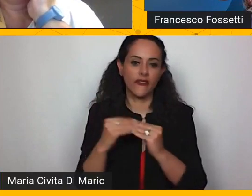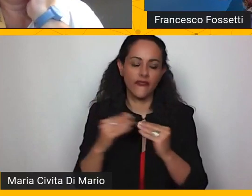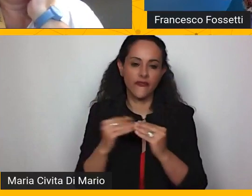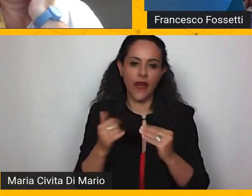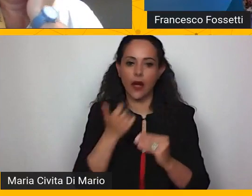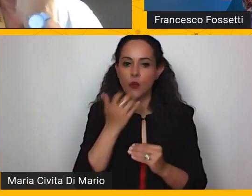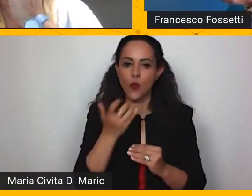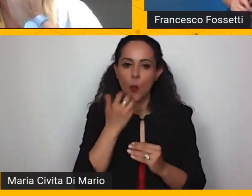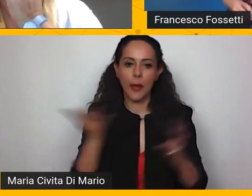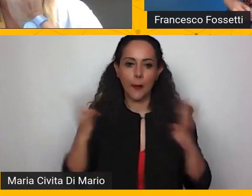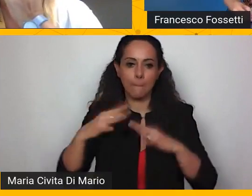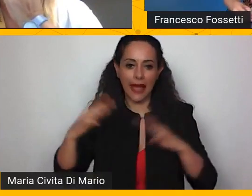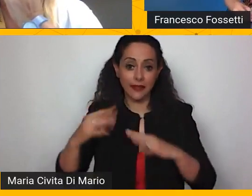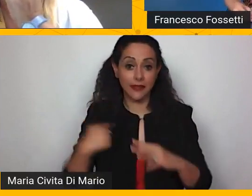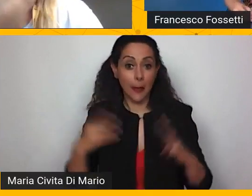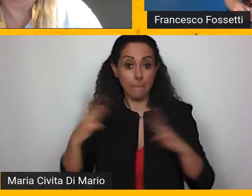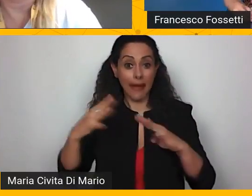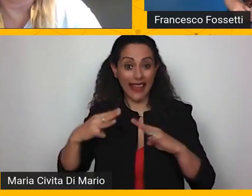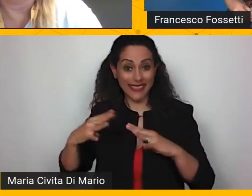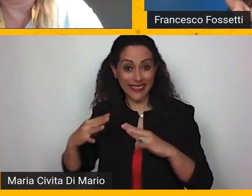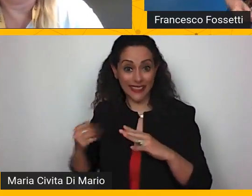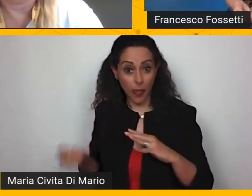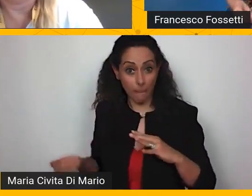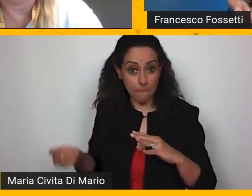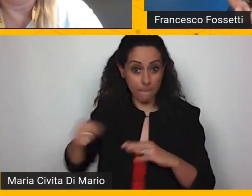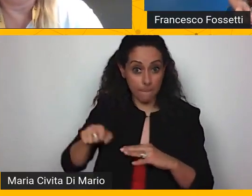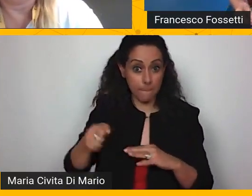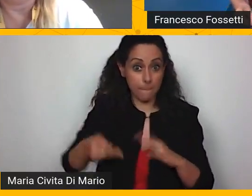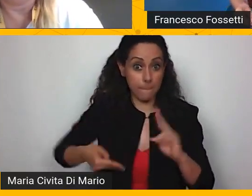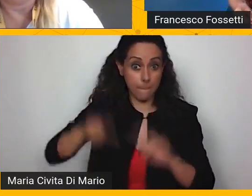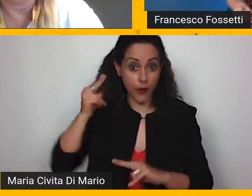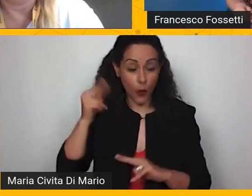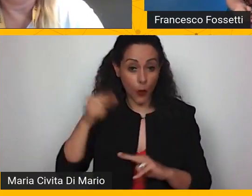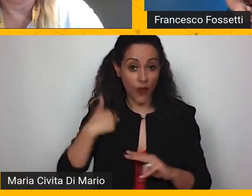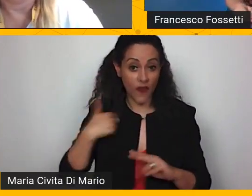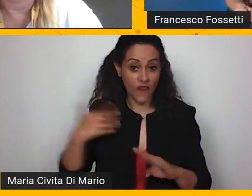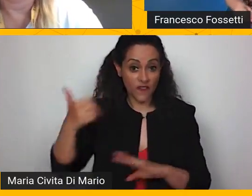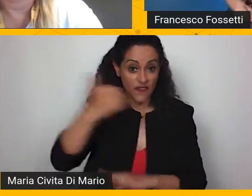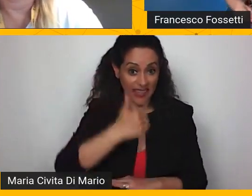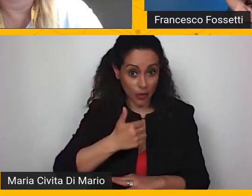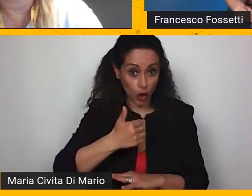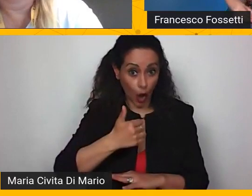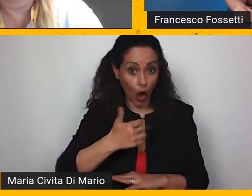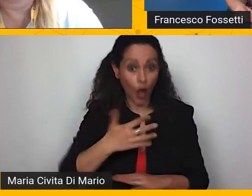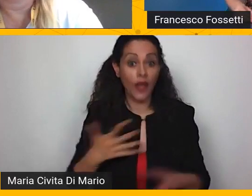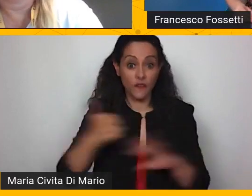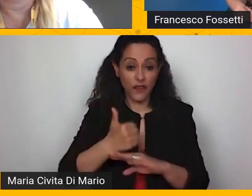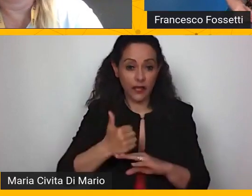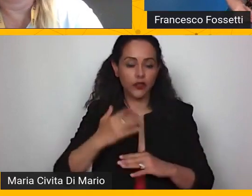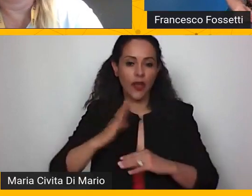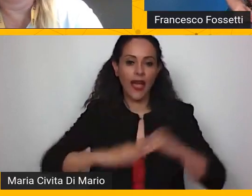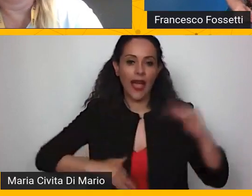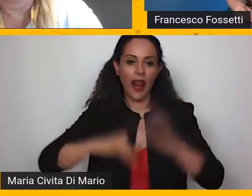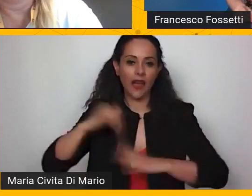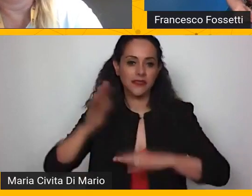devono fare un tot numero di partite più partite si vincono si vincono più si scalano le